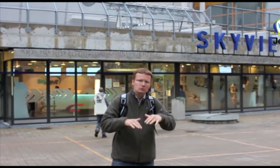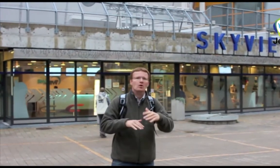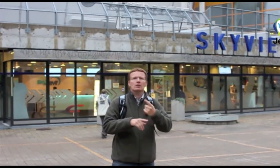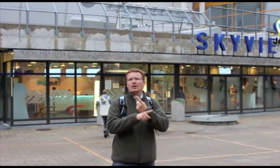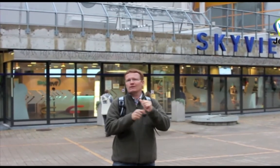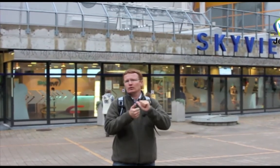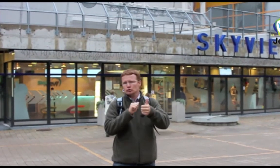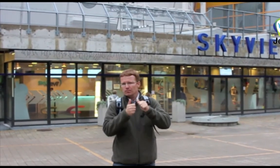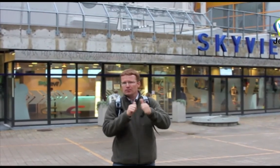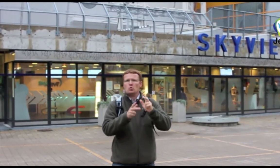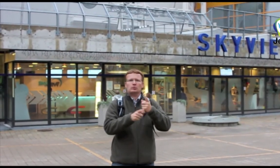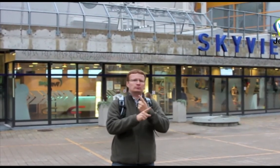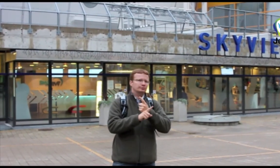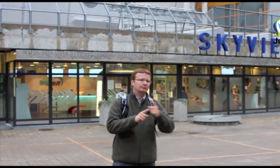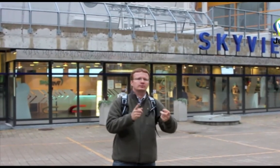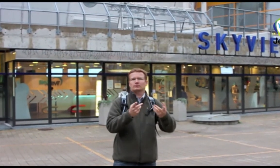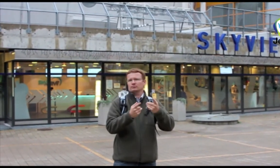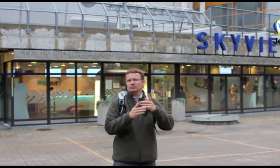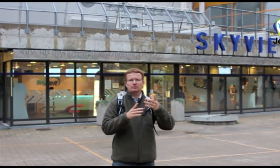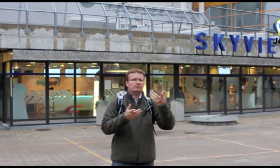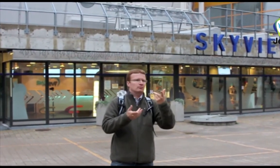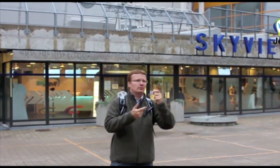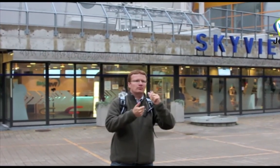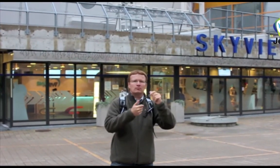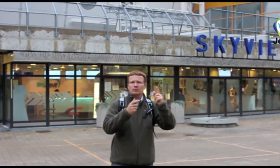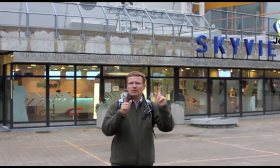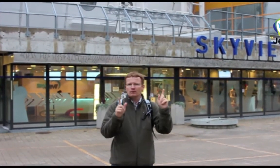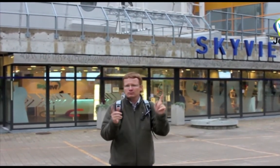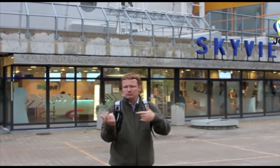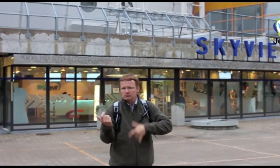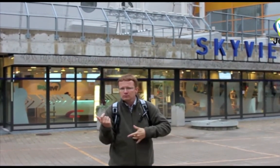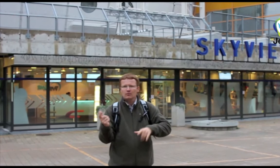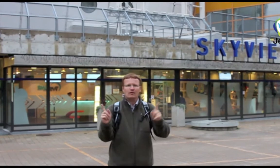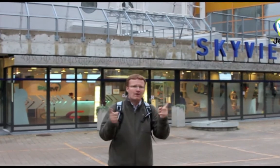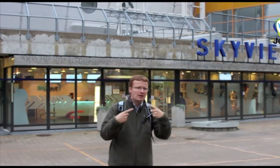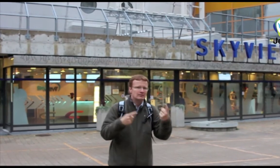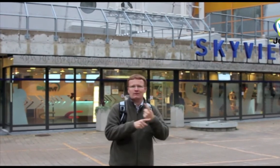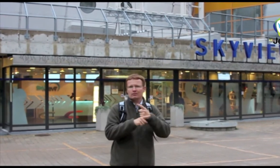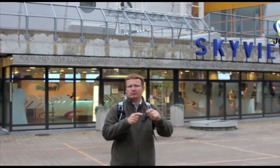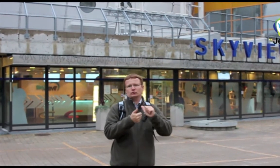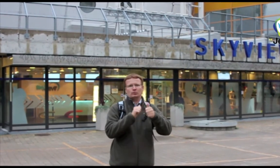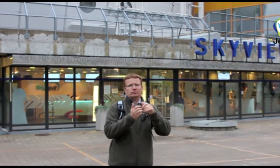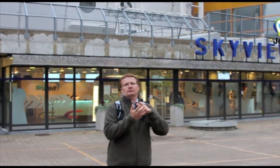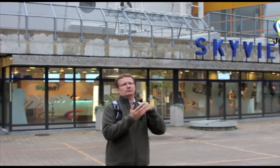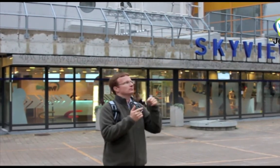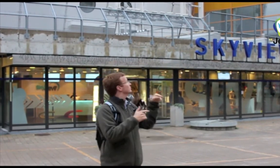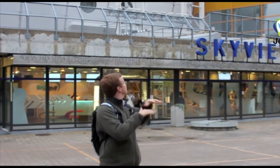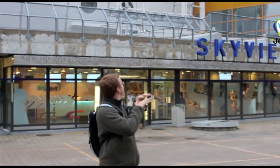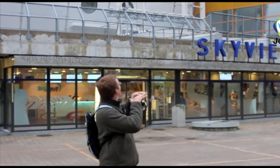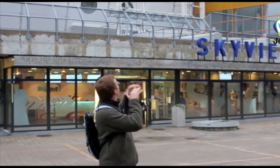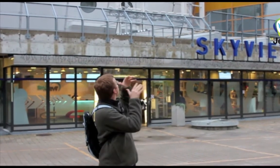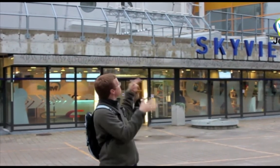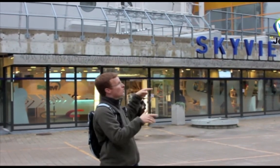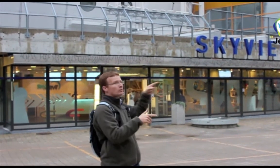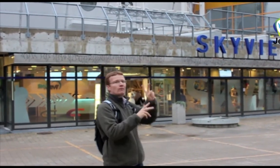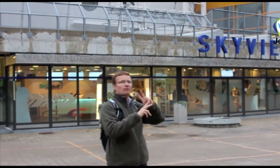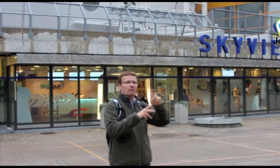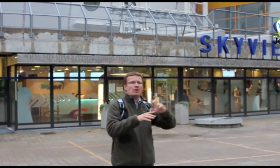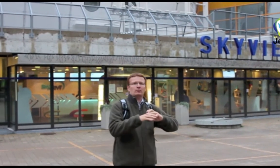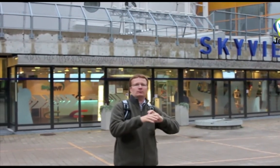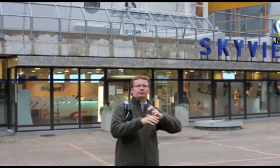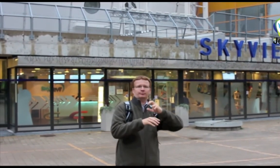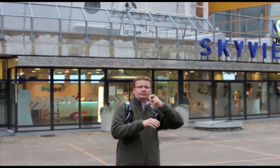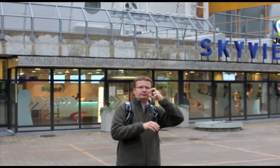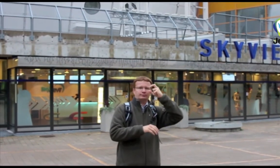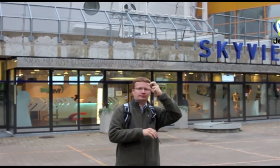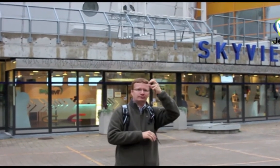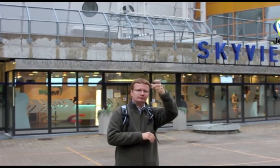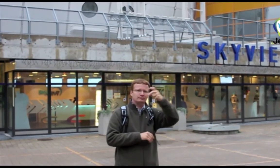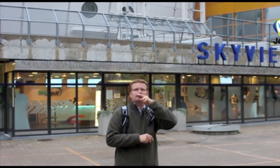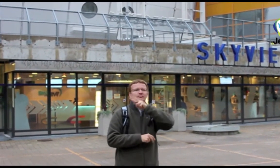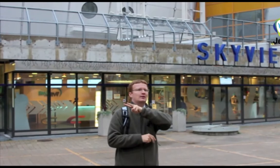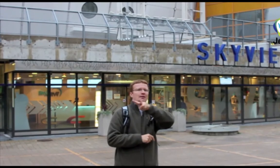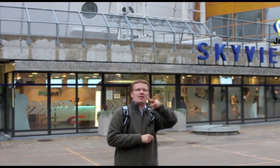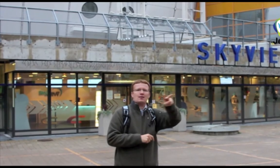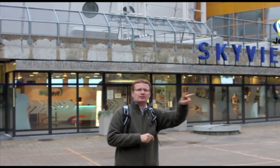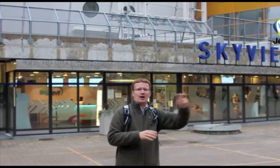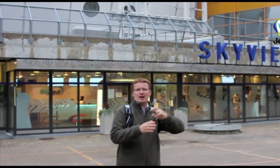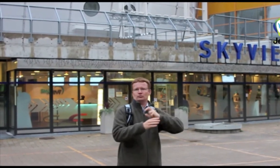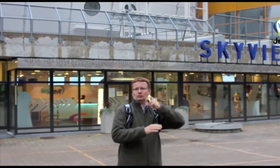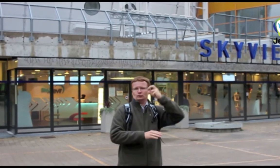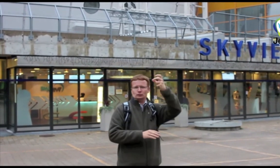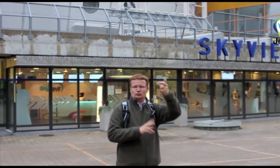Sportrendezvényekre, koncertre, fesztiválra alkalmas hely. A golyóformájú épületnek van külső liftje, ami a kilátóhoz visz fel.